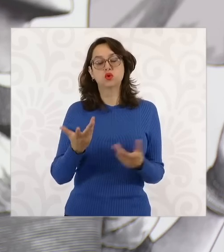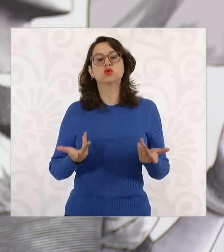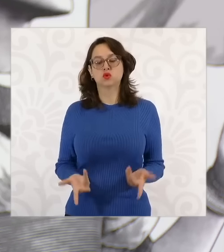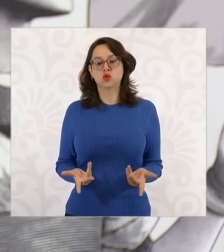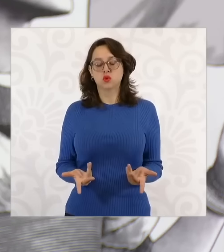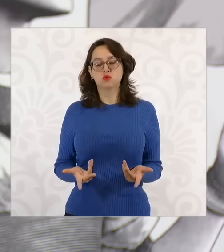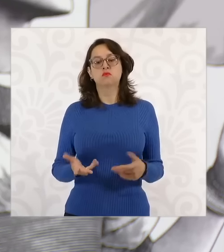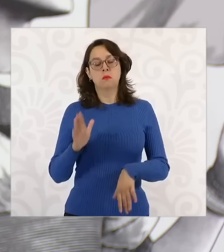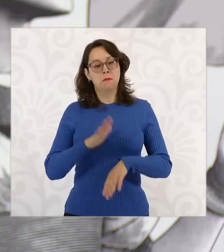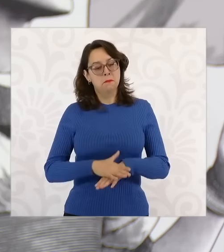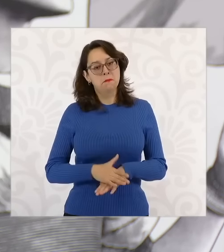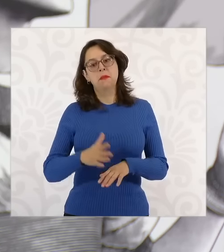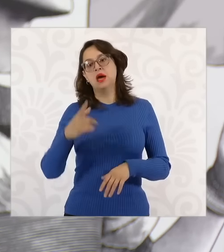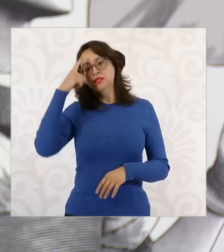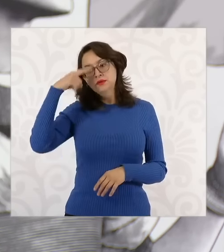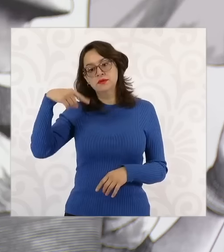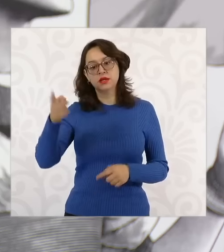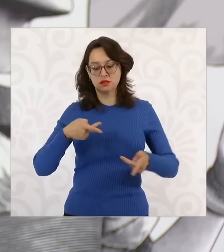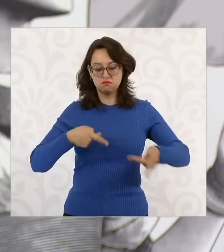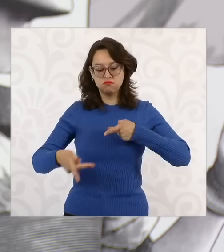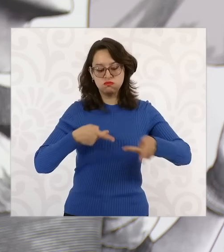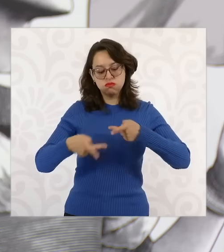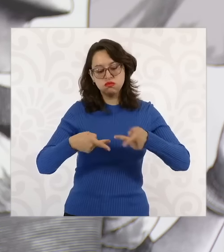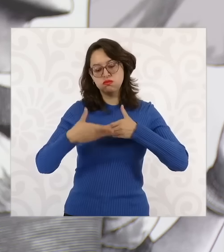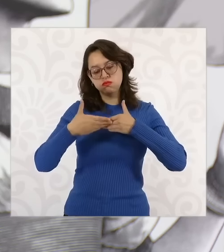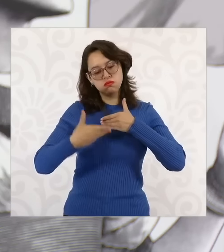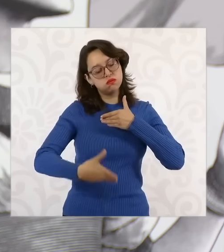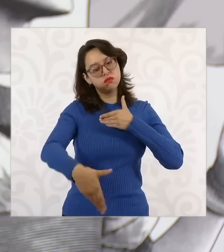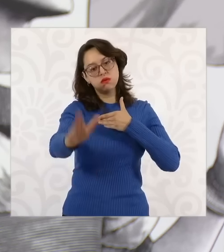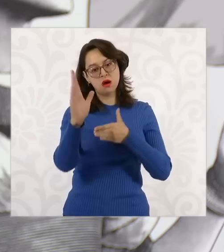más económico planificar el mantenimiento y la ampliación de la vía ferrea. Por eso,